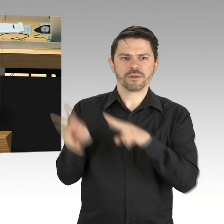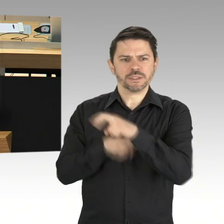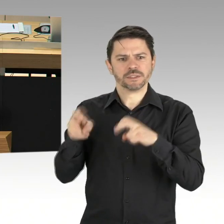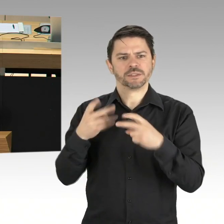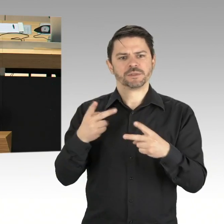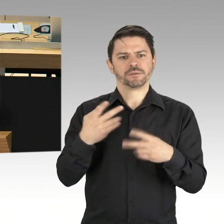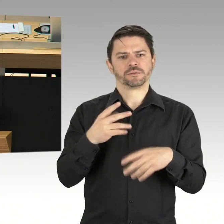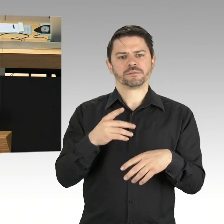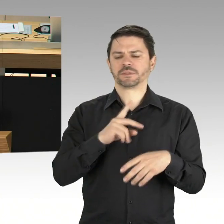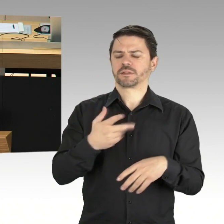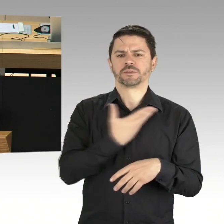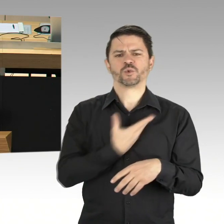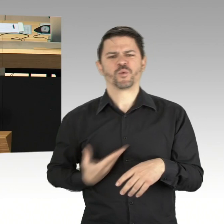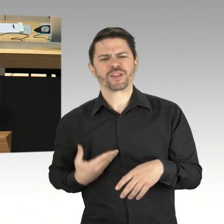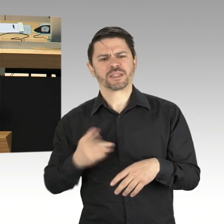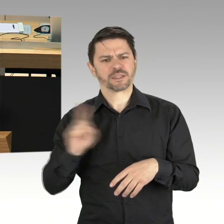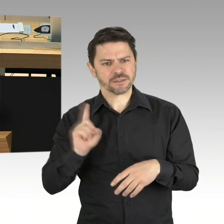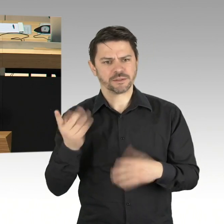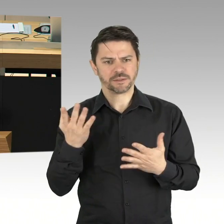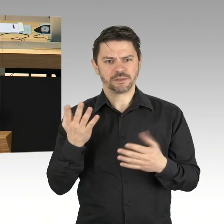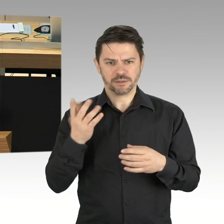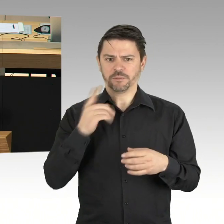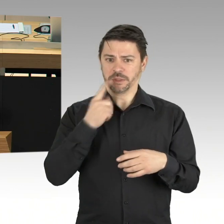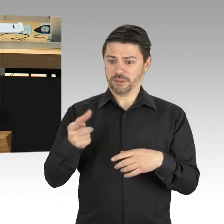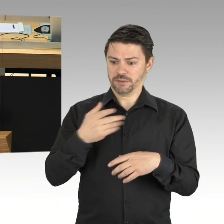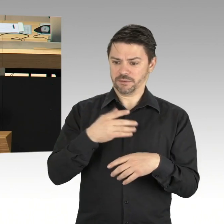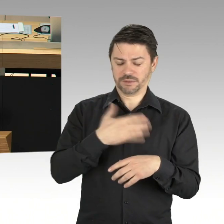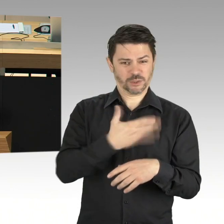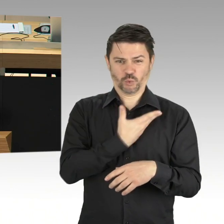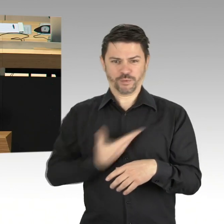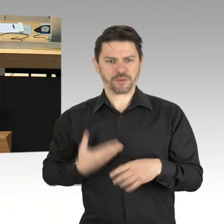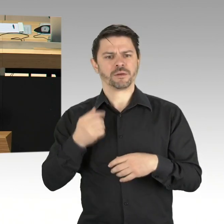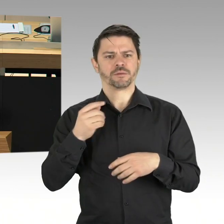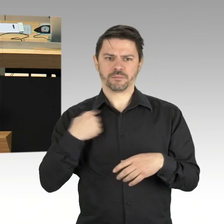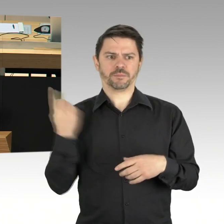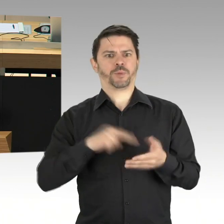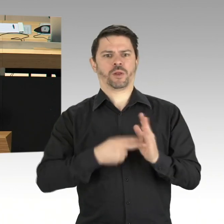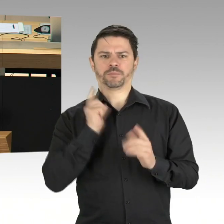Da gab es eine, nach Westberlin, und da gab es eine Mietpreisbindung,